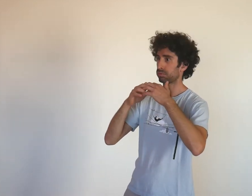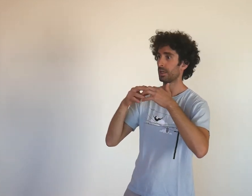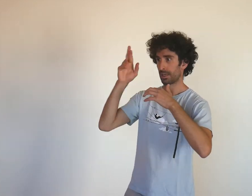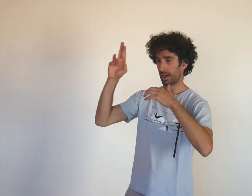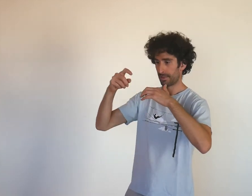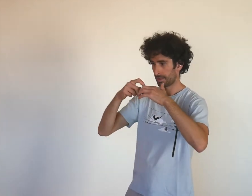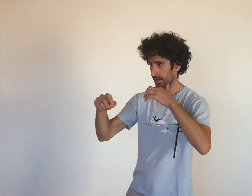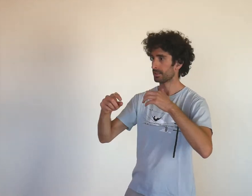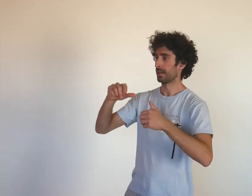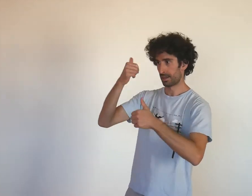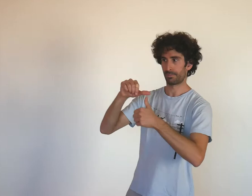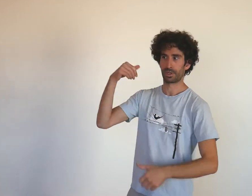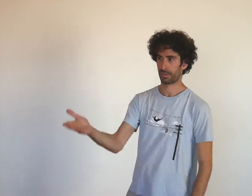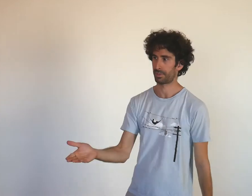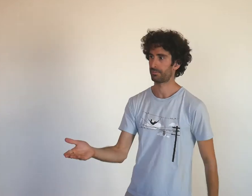garde une trace des rêves et après tu t'en souviens.